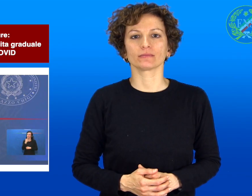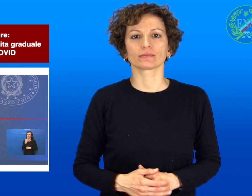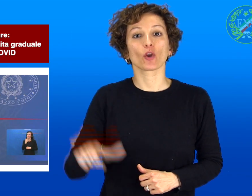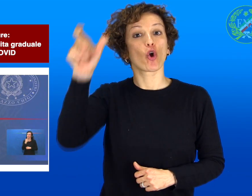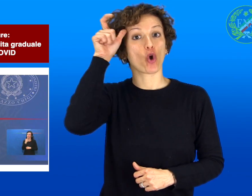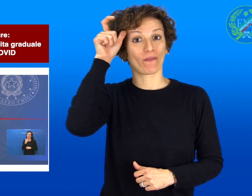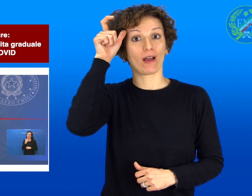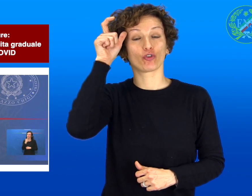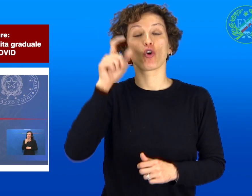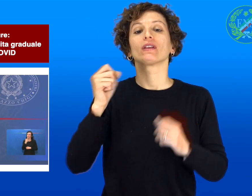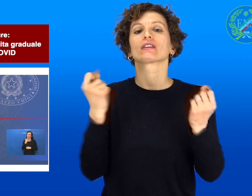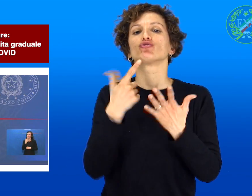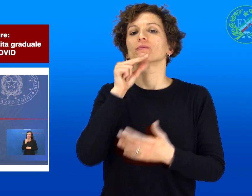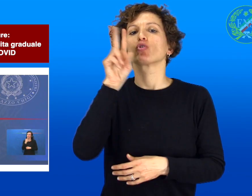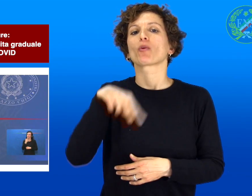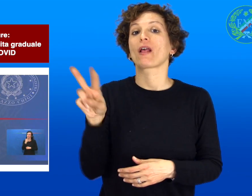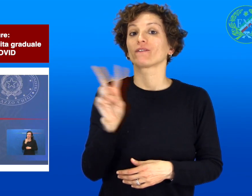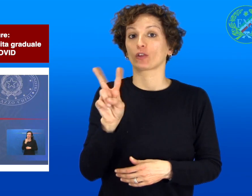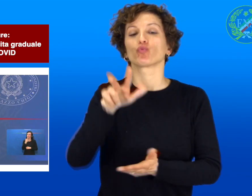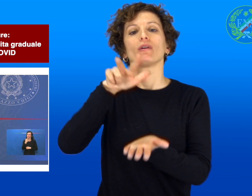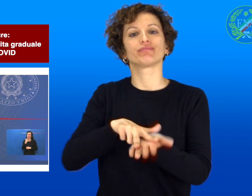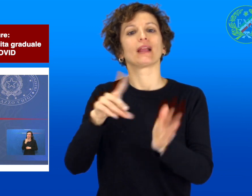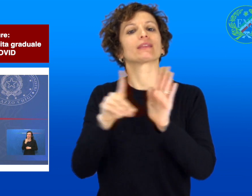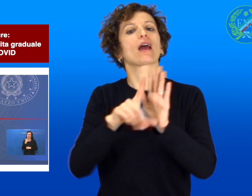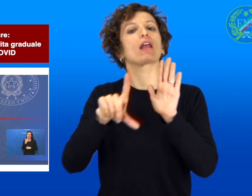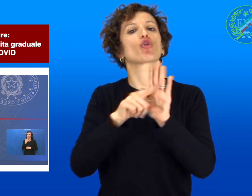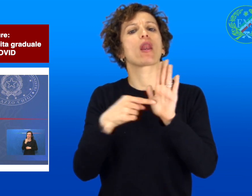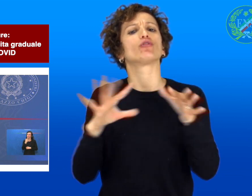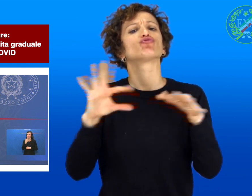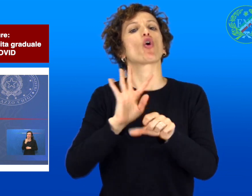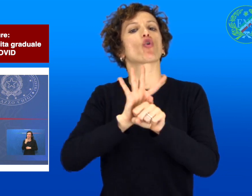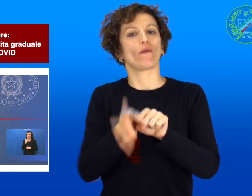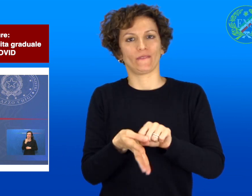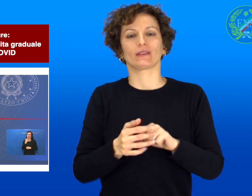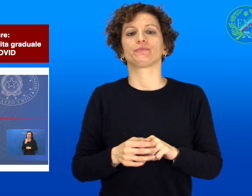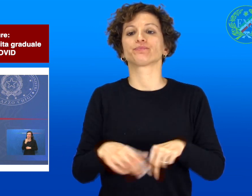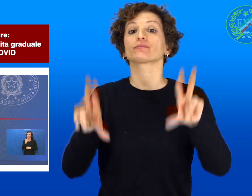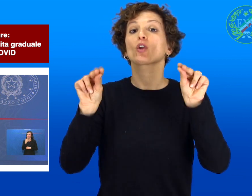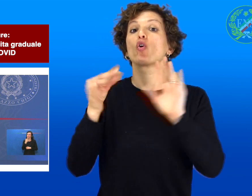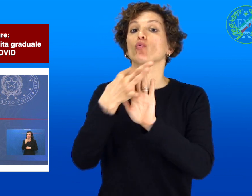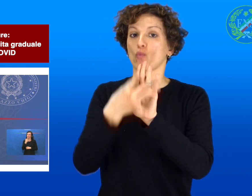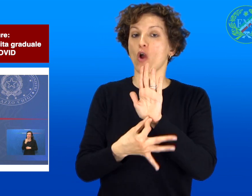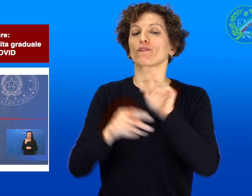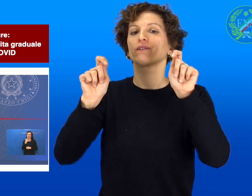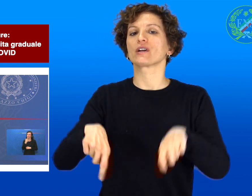Il Governo ha approvato il 17 marzo 2022 il Decreto Legge Misure urgenti per il superamento delle misure di contrasto alla diffusione dell’epidemia da COVID-19, in conseguenza della cessazione dello stato di emergenza, il cosidetto Decreto Riaperture, per l’uscita graduale dall’Emergenza Covid e dalle misure emergenziali